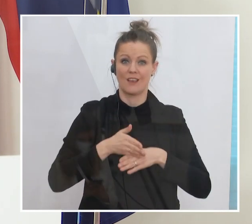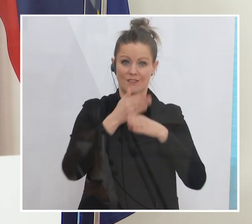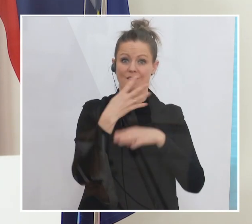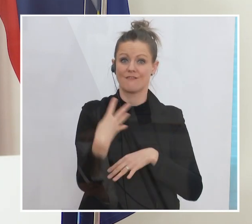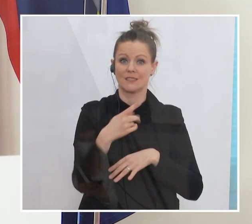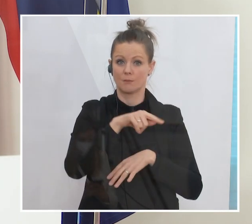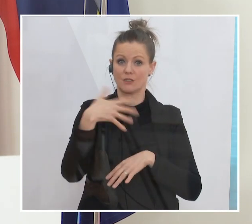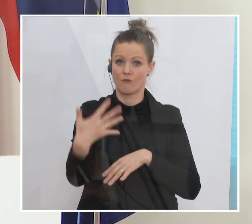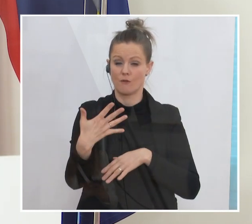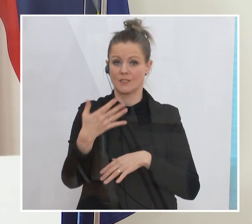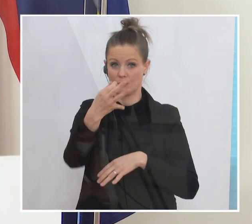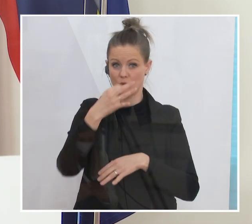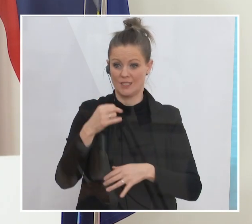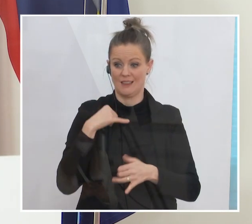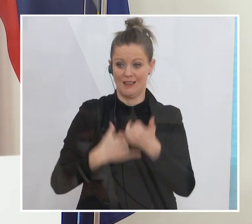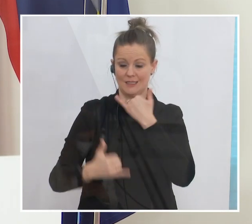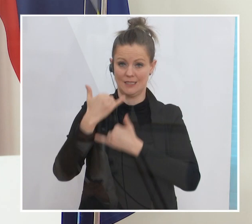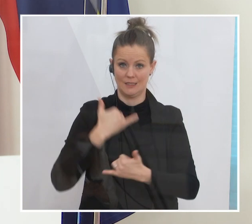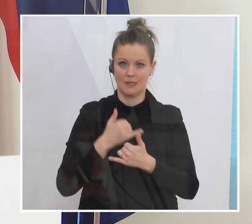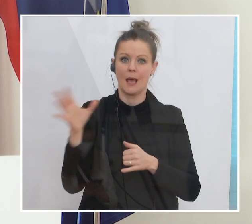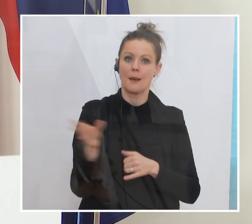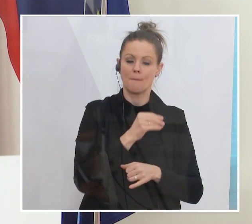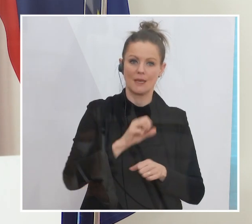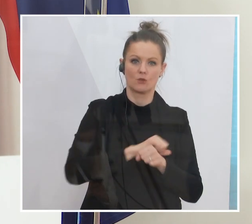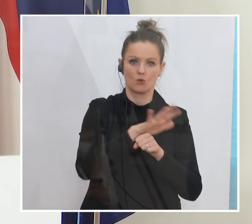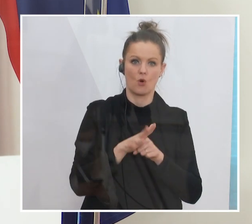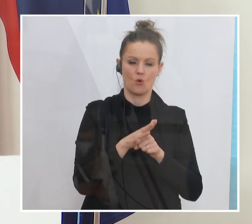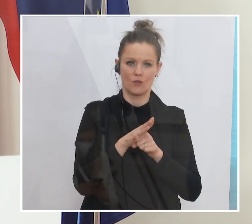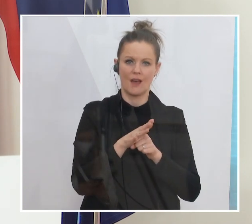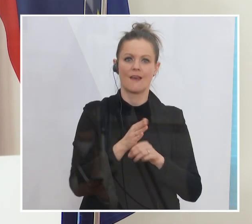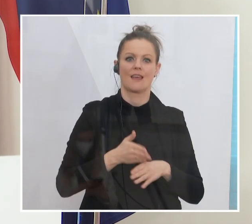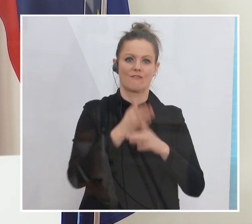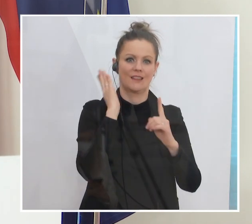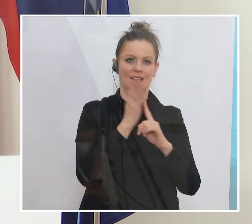fürs letzte Jahr gewesen. Mit den Coronahilfen, nur mit den Direktzahlungen sind es rund 27